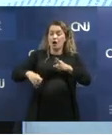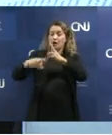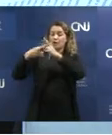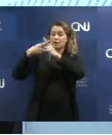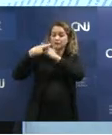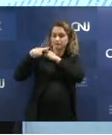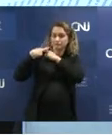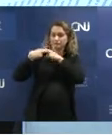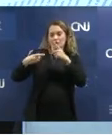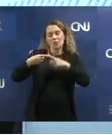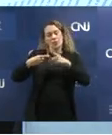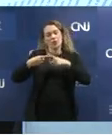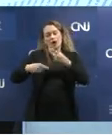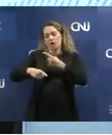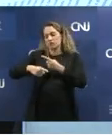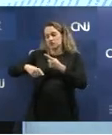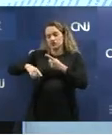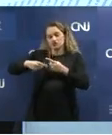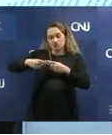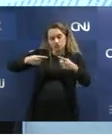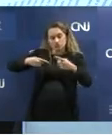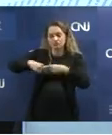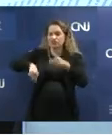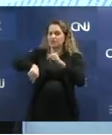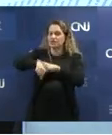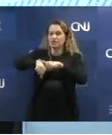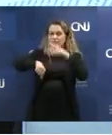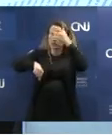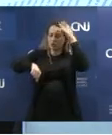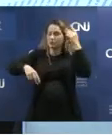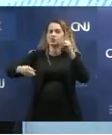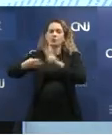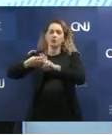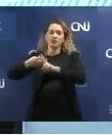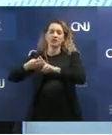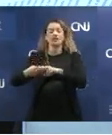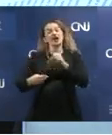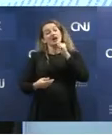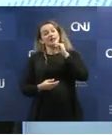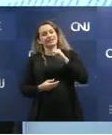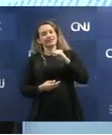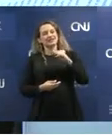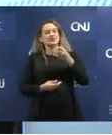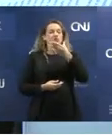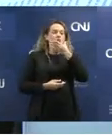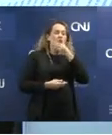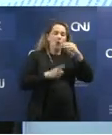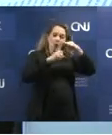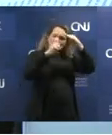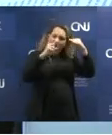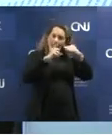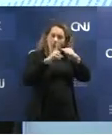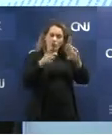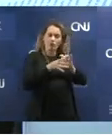absolutamente motivado de alguém preso que se fosse o réu solto. Ainda há alguma justificativa,